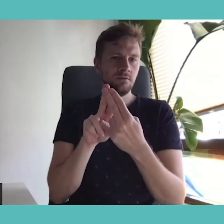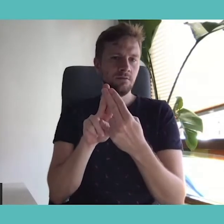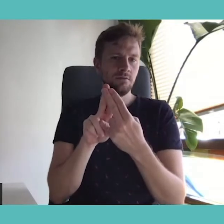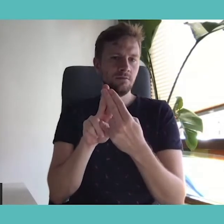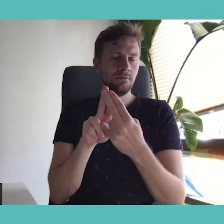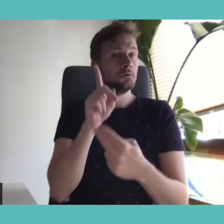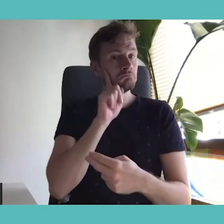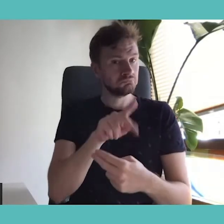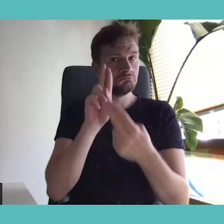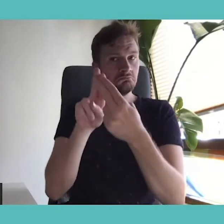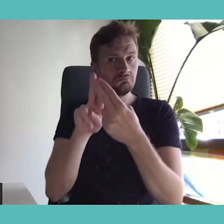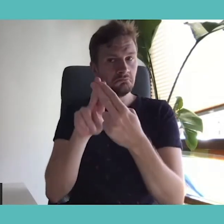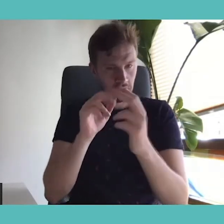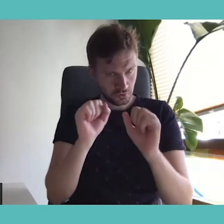Naprawdę taki kontakt działa.